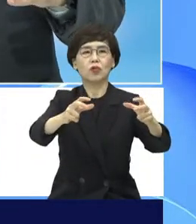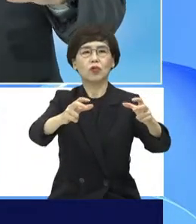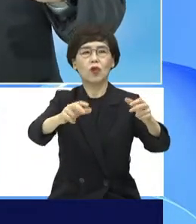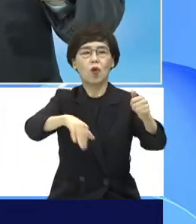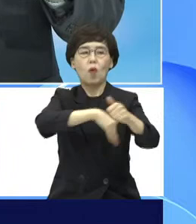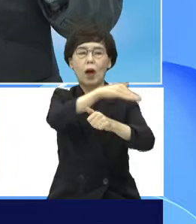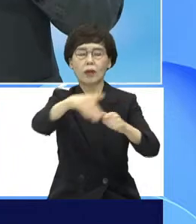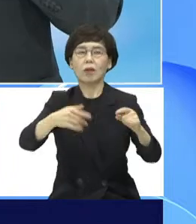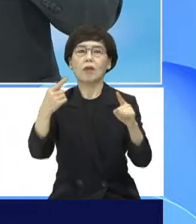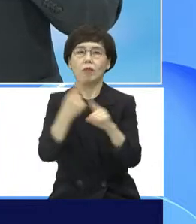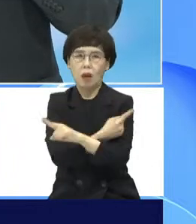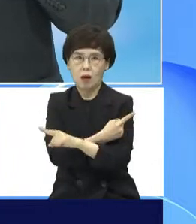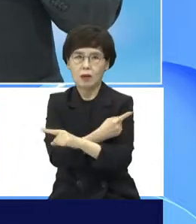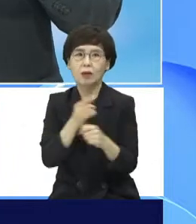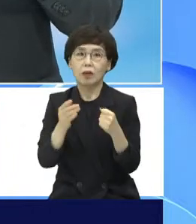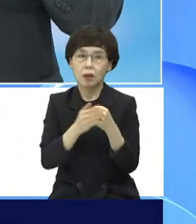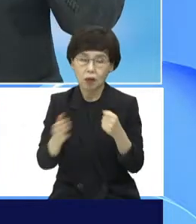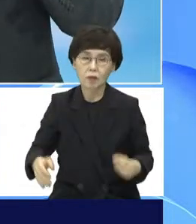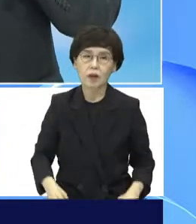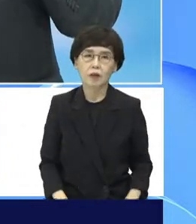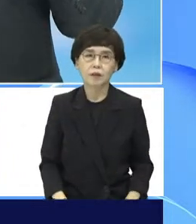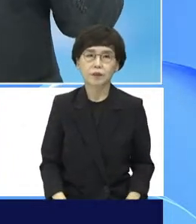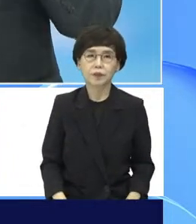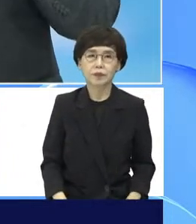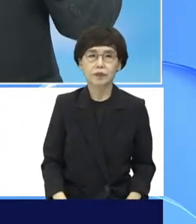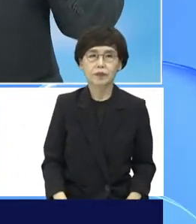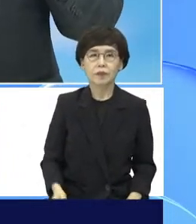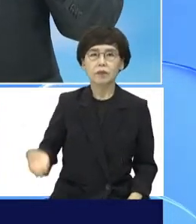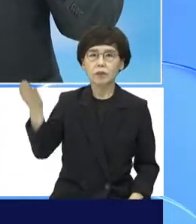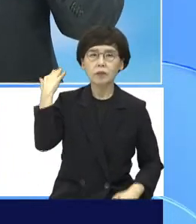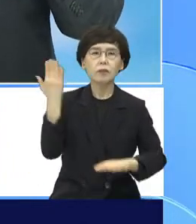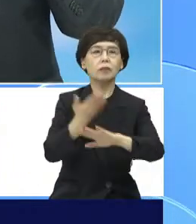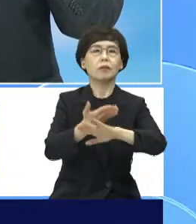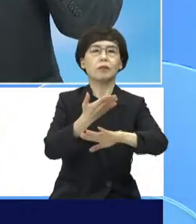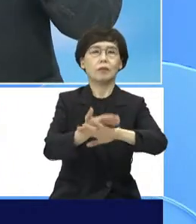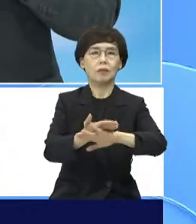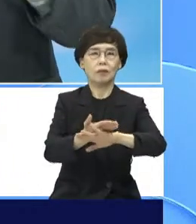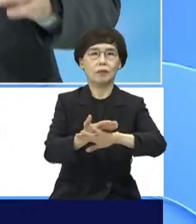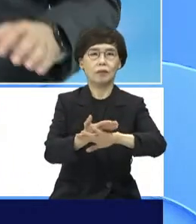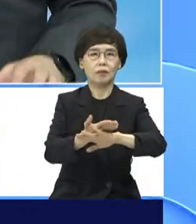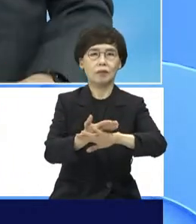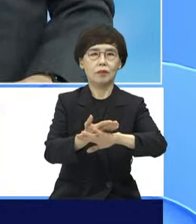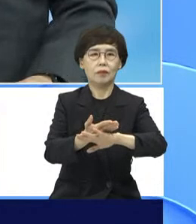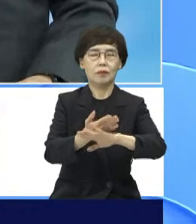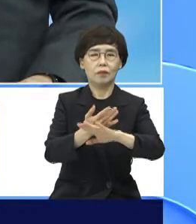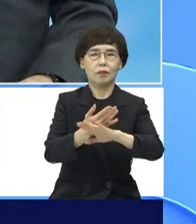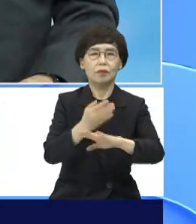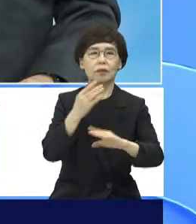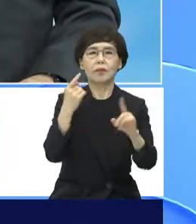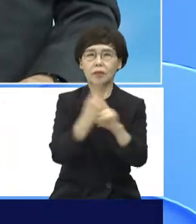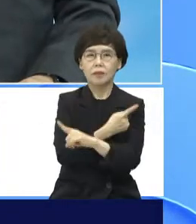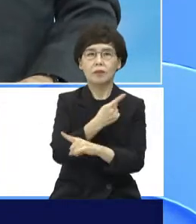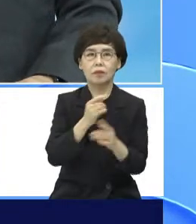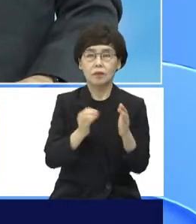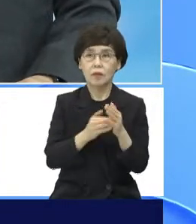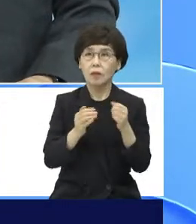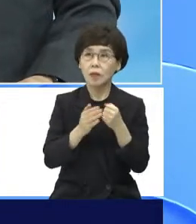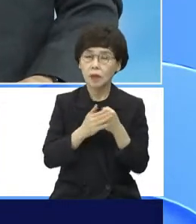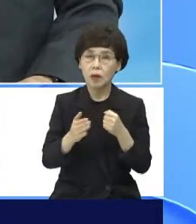에너지가 이렇게 공평하게 배분되는 과정이 일정하지 않다는 거죠. 그러니까 올 장마에 대한 전망도 사실은 조금 어렵긴 합니다.